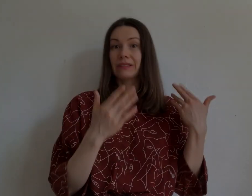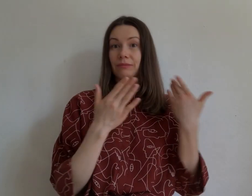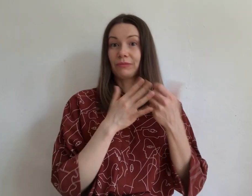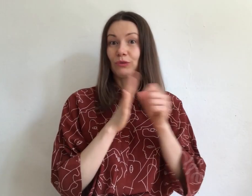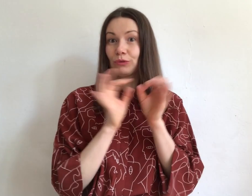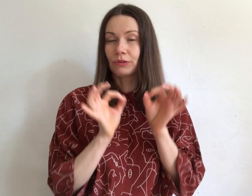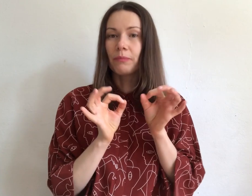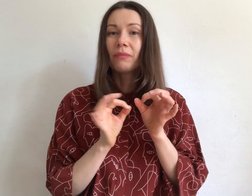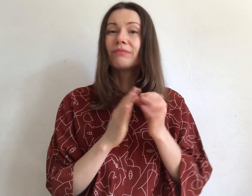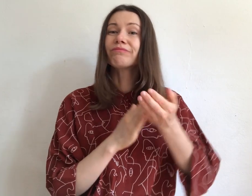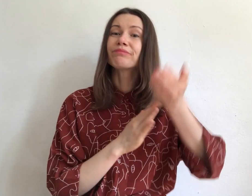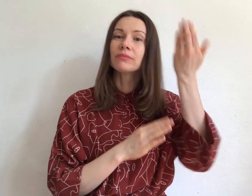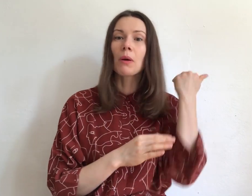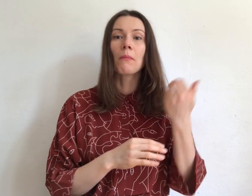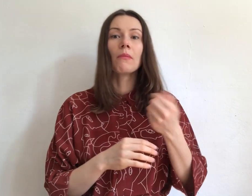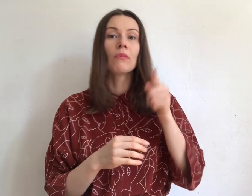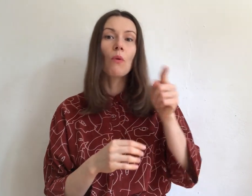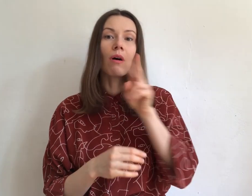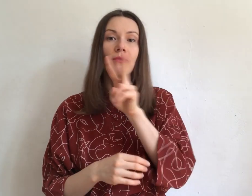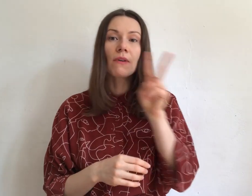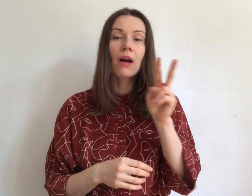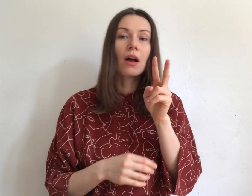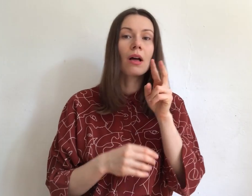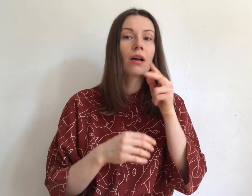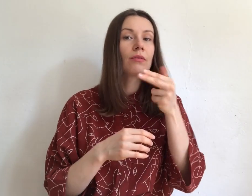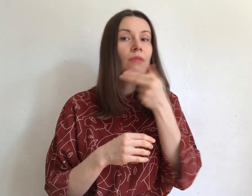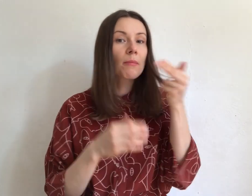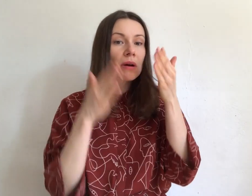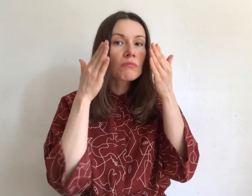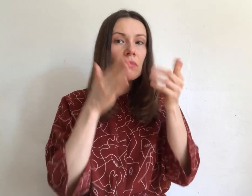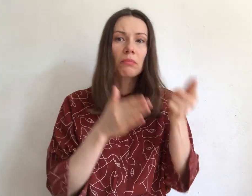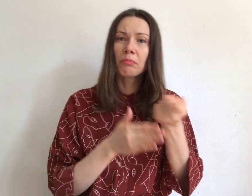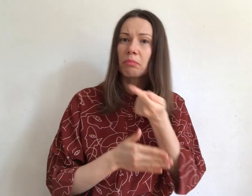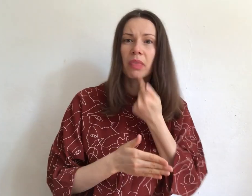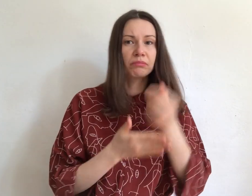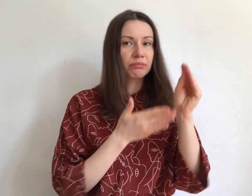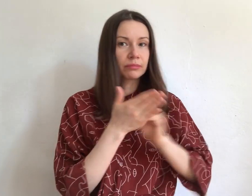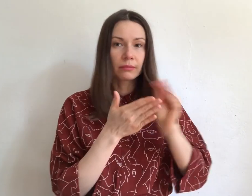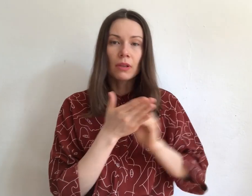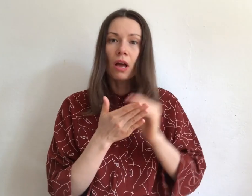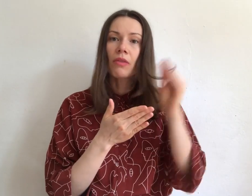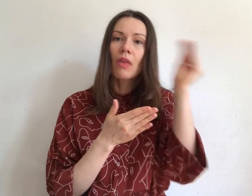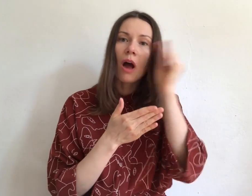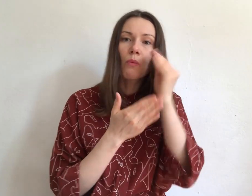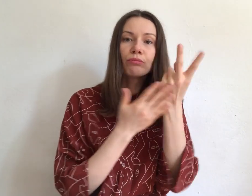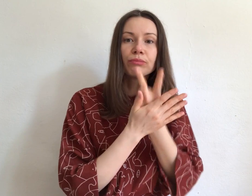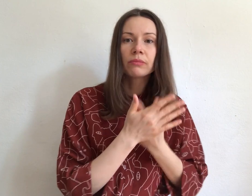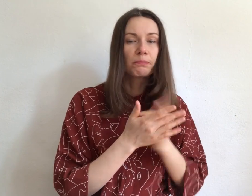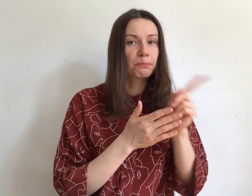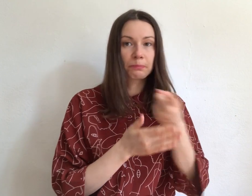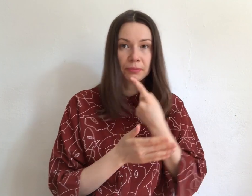VV to do niedawna rzadko opisywana forma sztuki w literaturze naukowej.